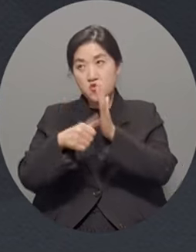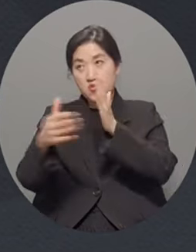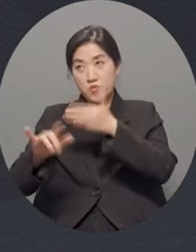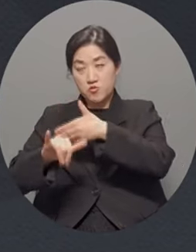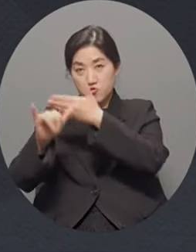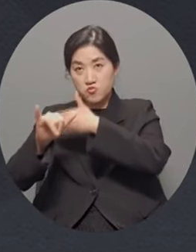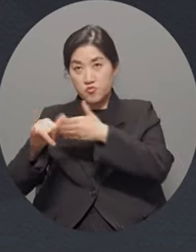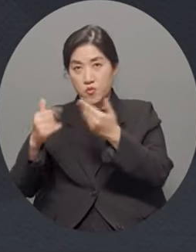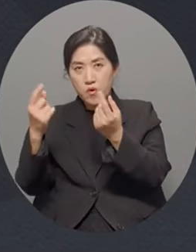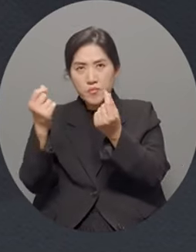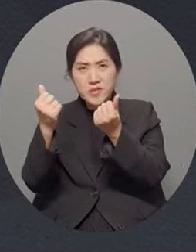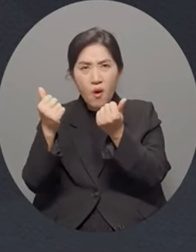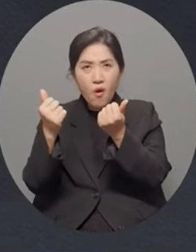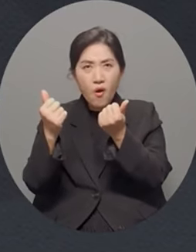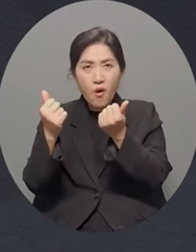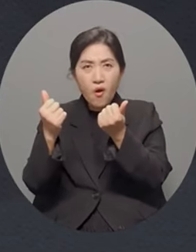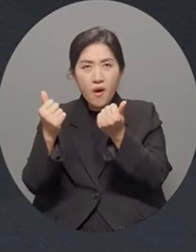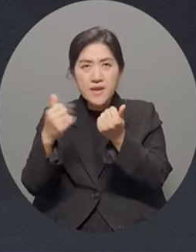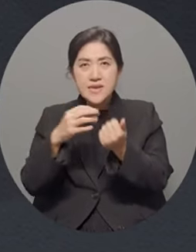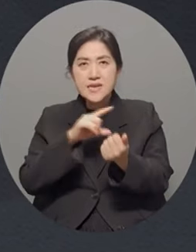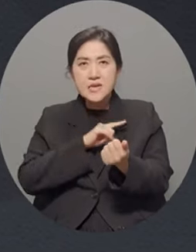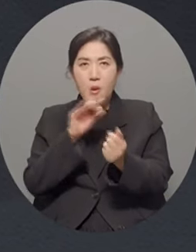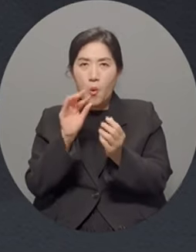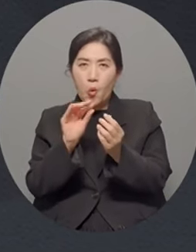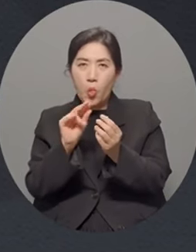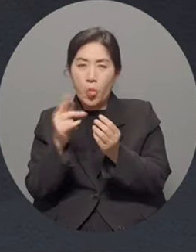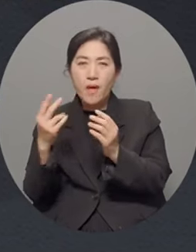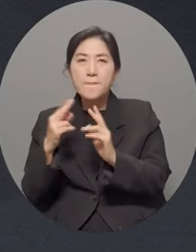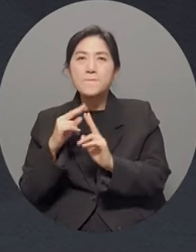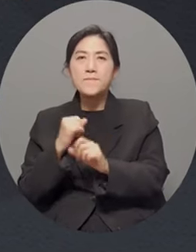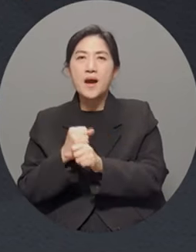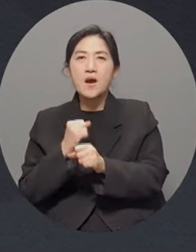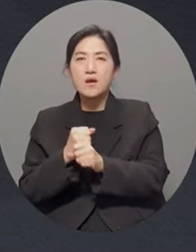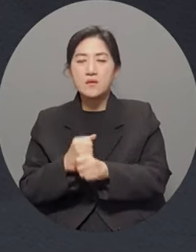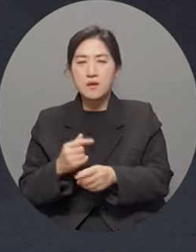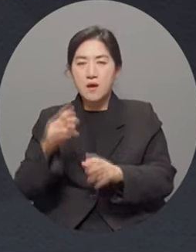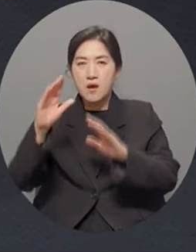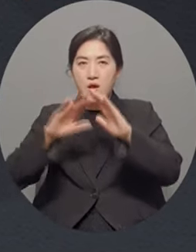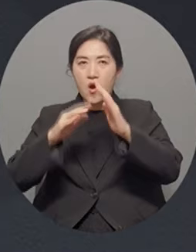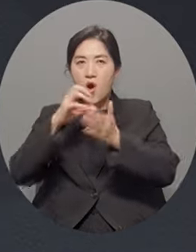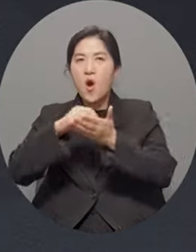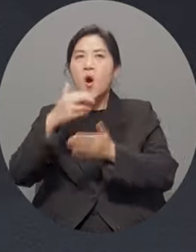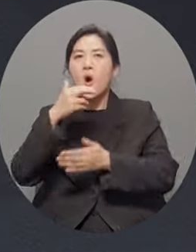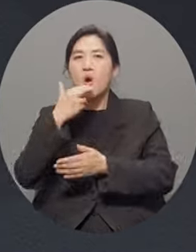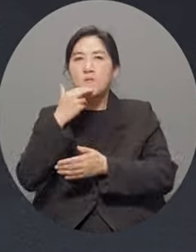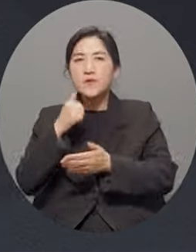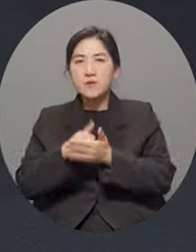(기자) 언뜻 보면 유명 유튜버 계정과 비슷하지만 이름을 교묘하게 바꿔 만든